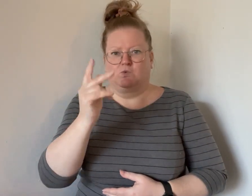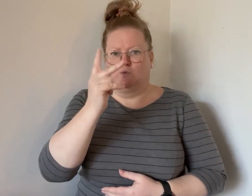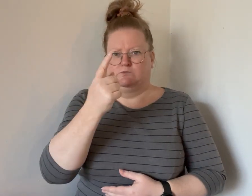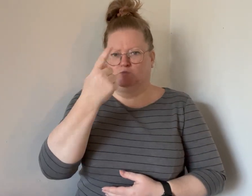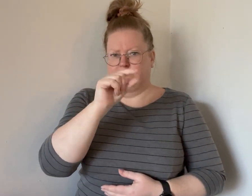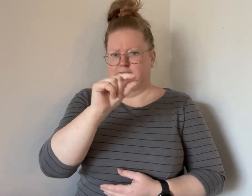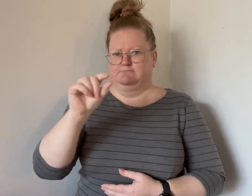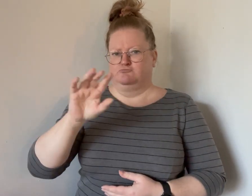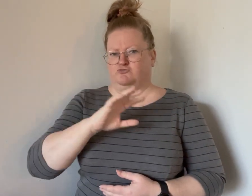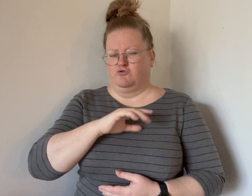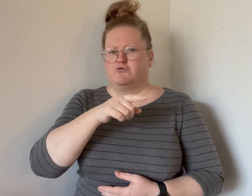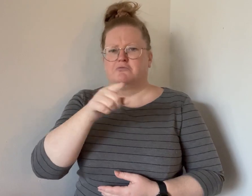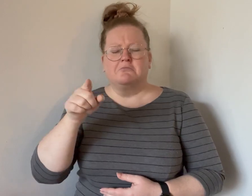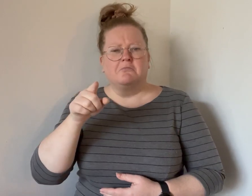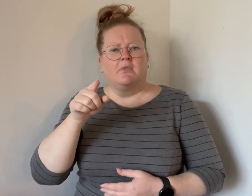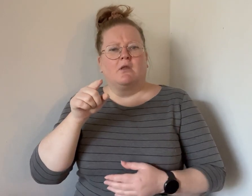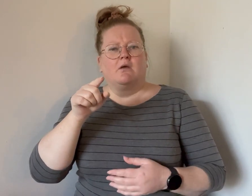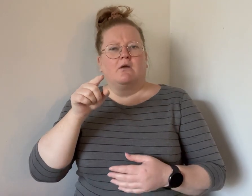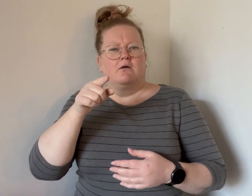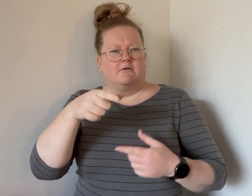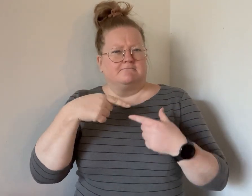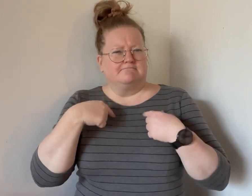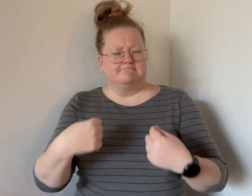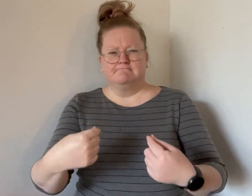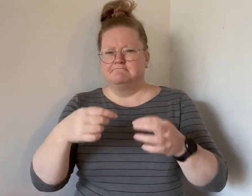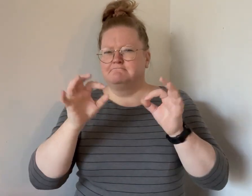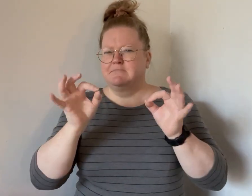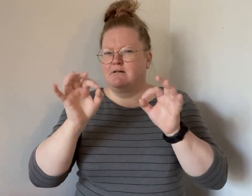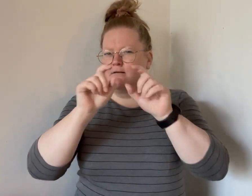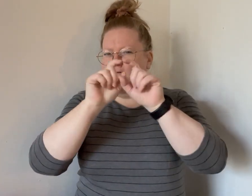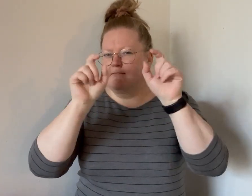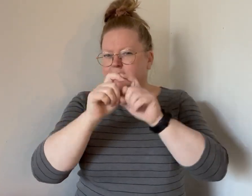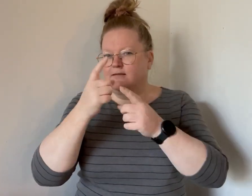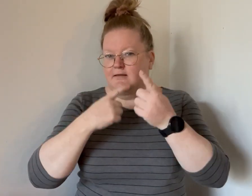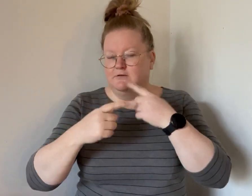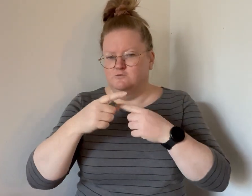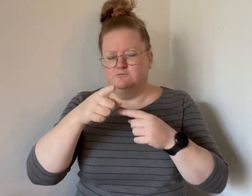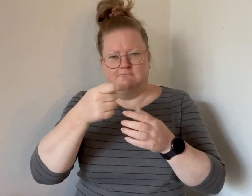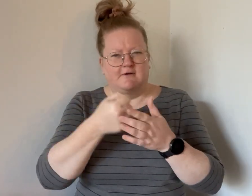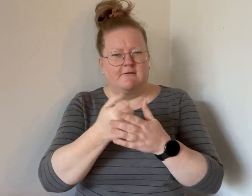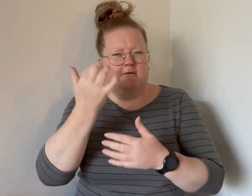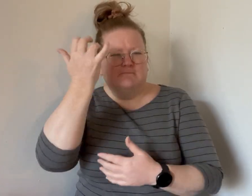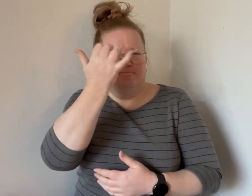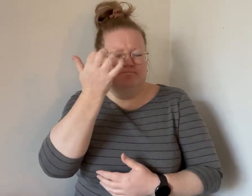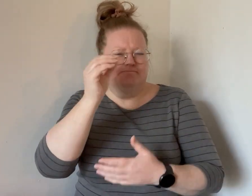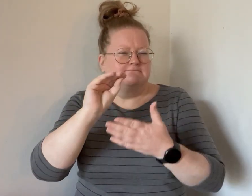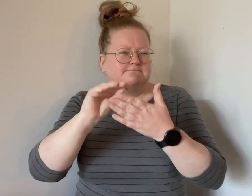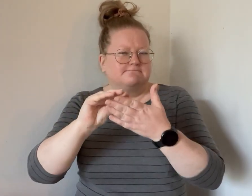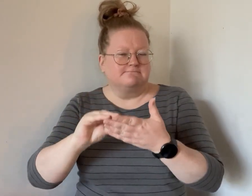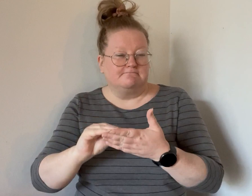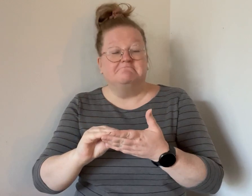Yksi kysymyksistä on: "Mistä asioista haluaisit keskustella ryhmässä?" Tähän kannattaa vastata ajatuksen kanssa, -